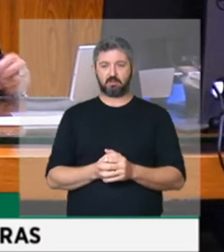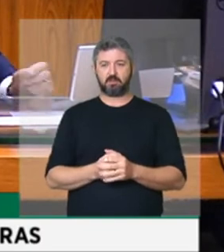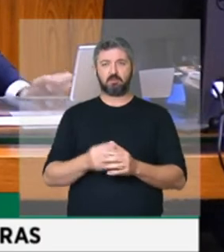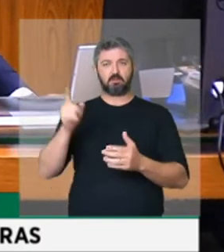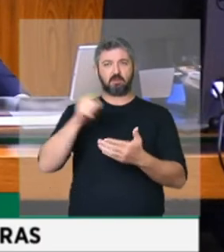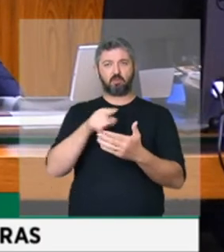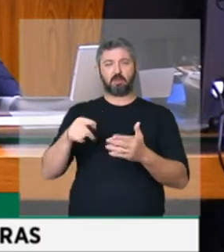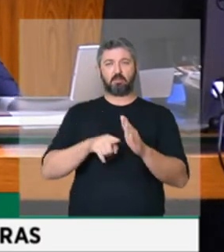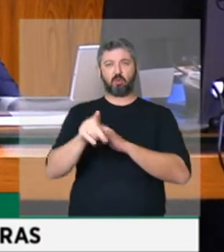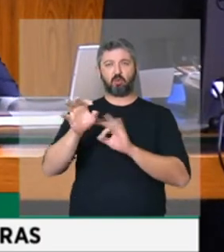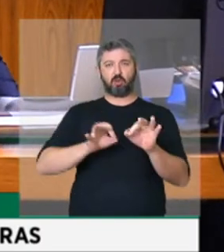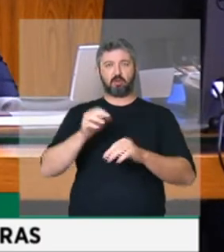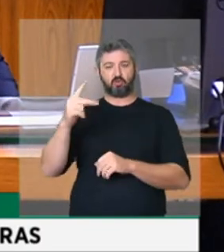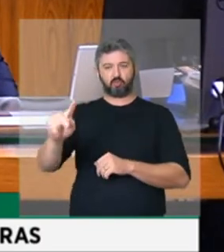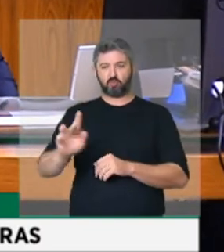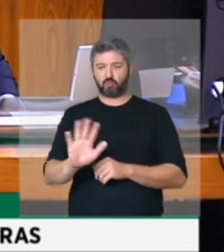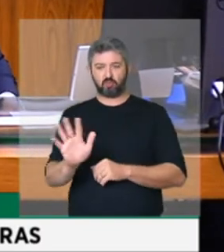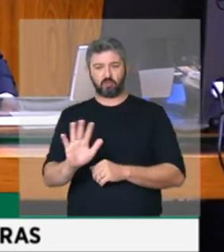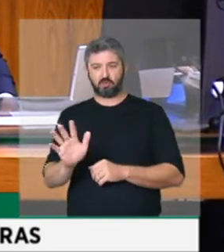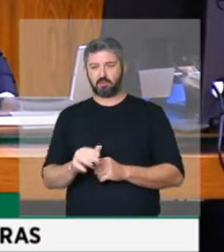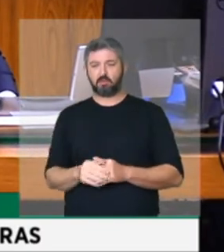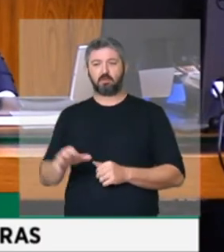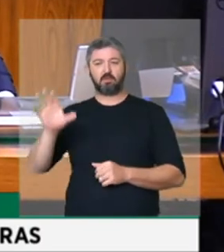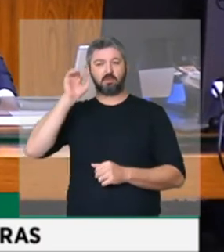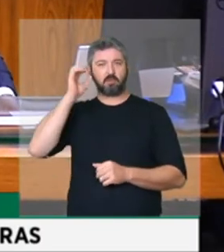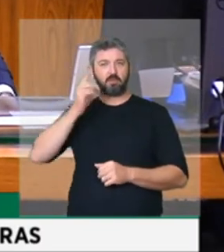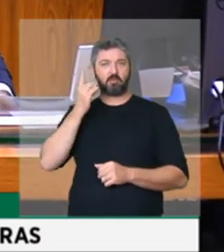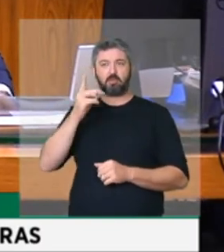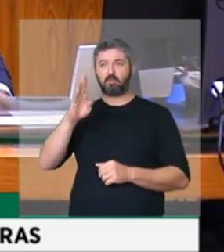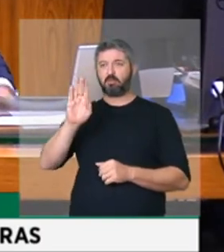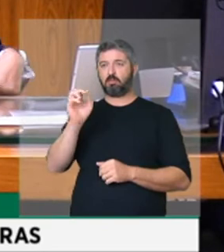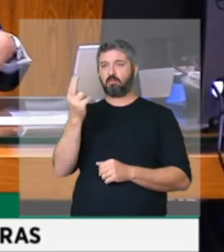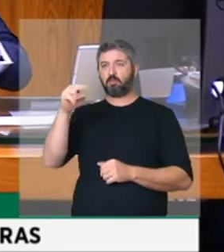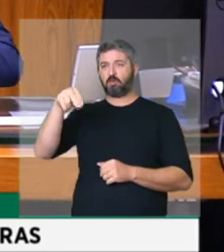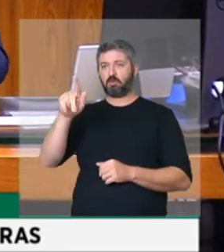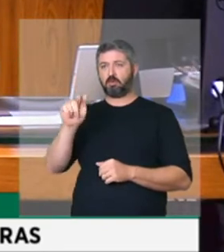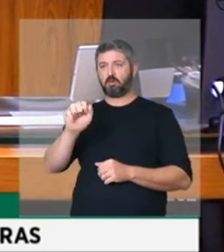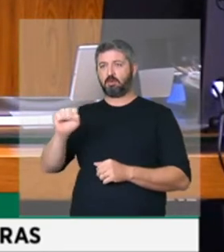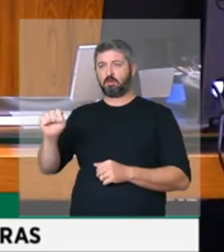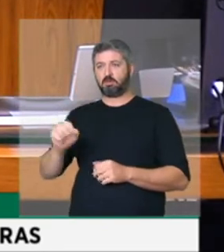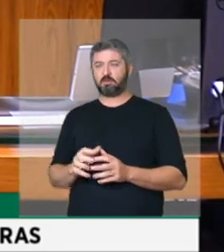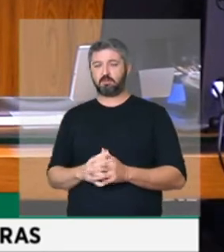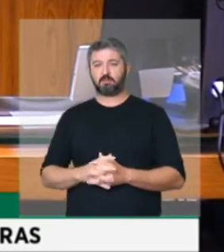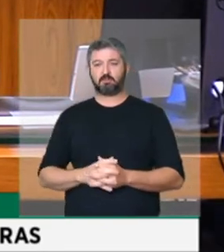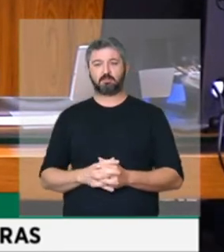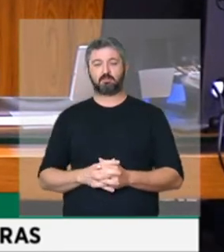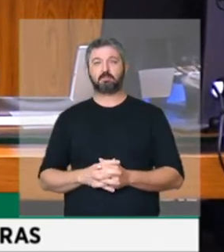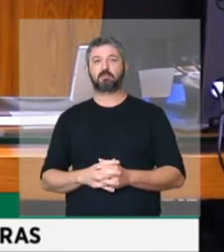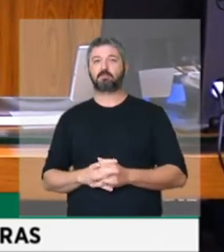LICITO. COM RESPONSABILIDADE. ENTÃO, INDEFIRO A QUESTÃO DE ORDEM DE VOSSA EXCELÊNCIA E OUÇO O DEPUTADO BOHN GASS. [DEP. BOHN GASS]: PRESIDENTE, ESSE TEMA NÓS